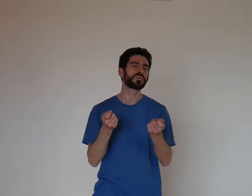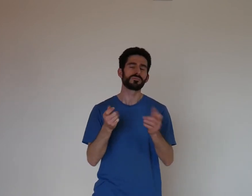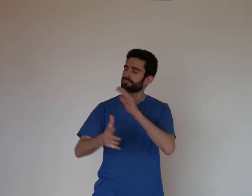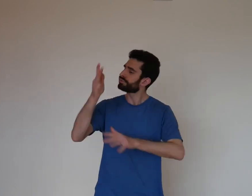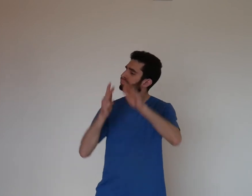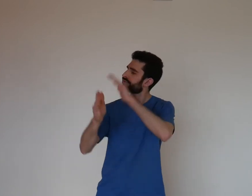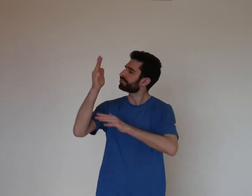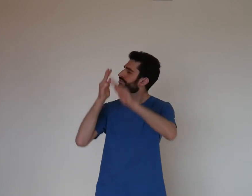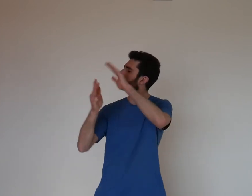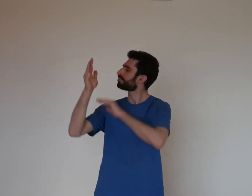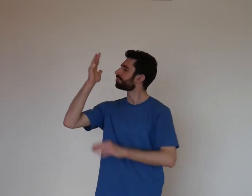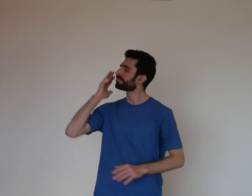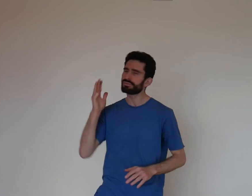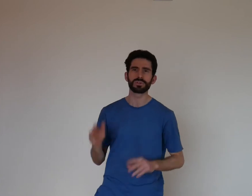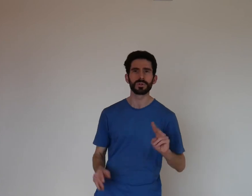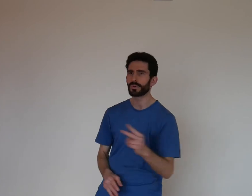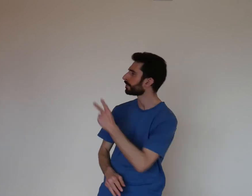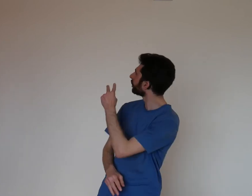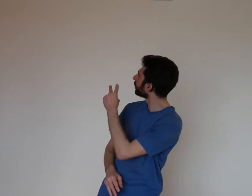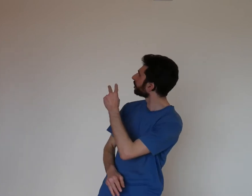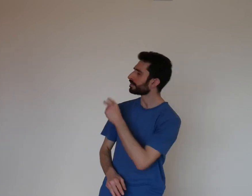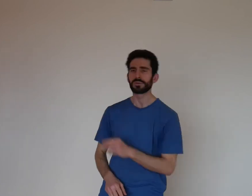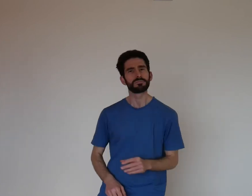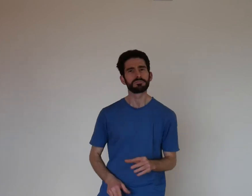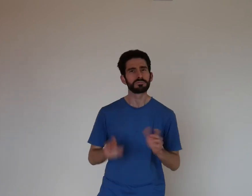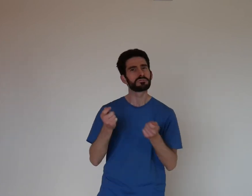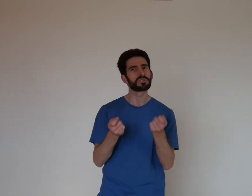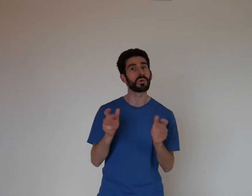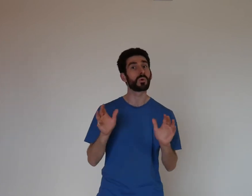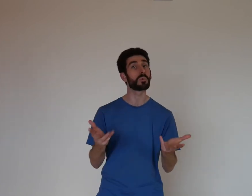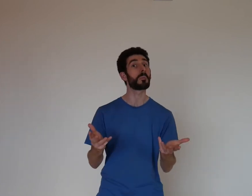Et dans l'histoire, comment se passait la gestion ?